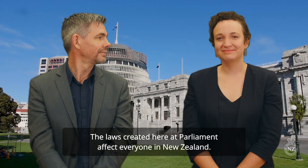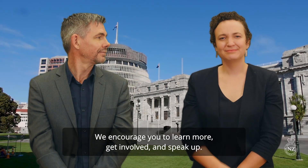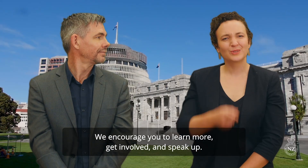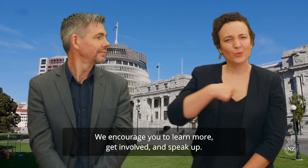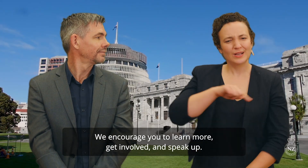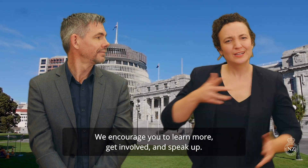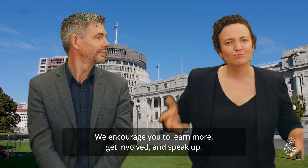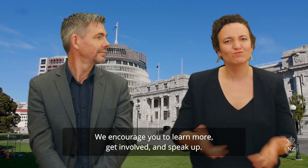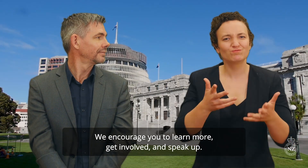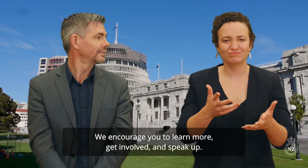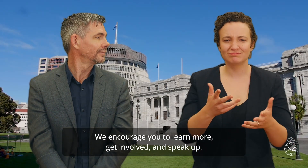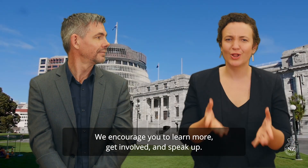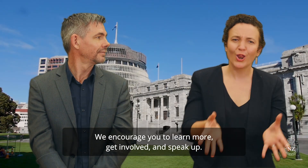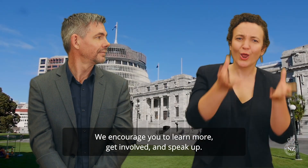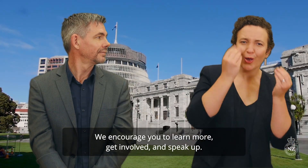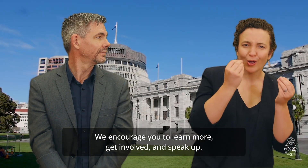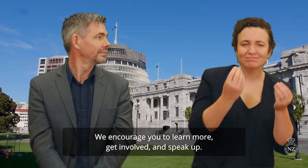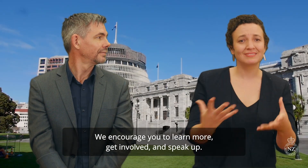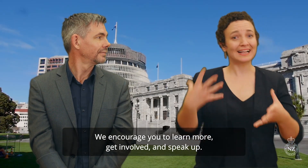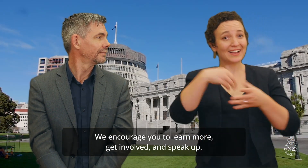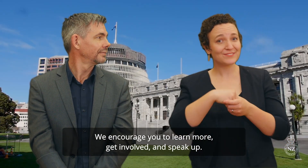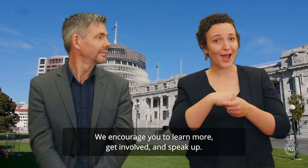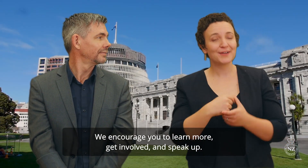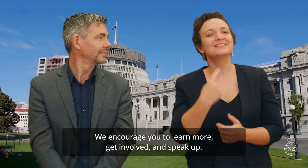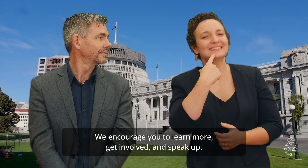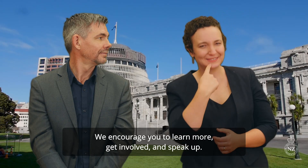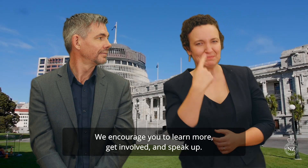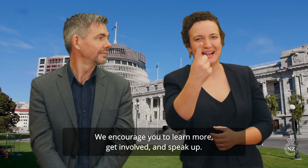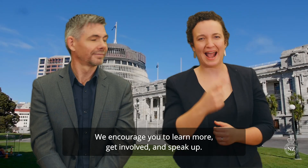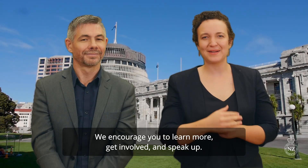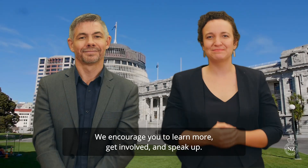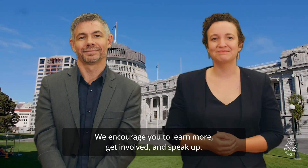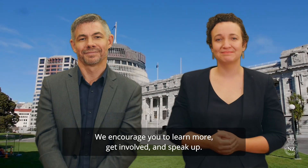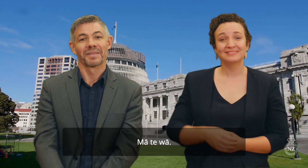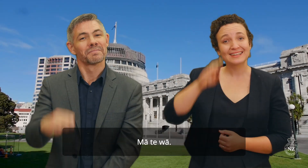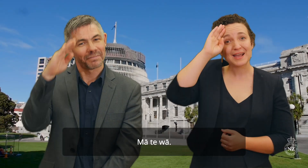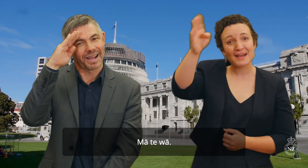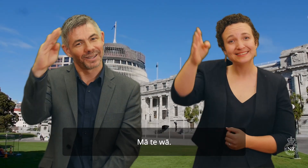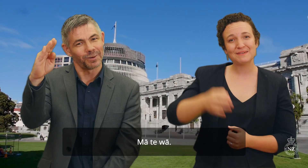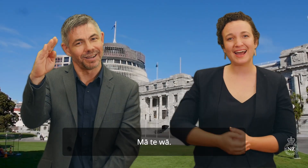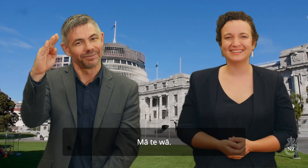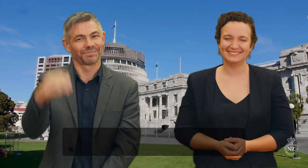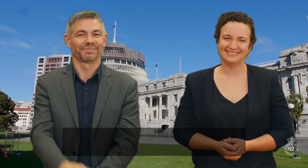E akiaki ana mātou i a koe kia kaha tonu te ako, kia uru koe ki ngā whakahaere, ā, kia pā mai tōu reo. Mā te wā.